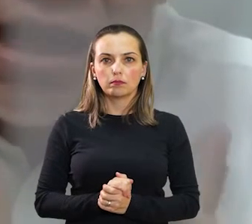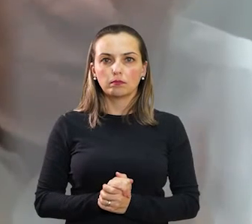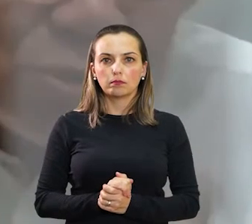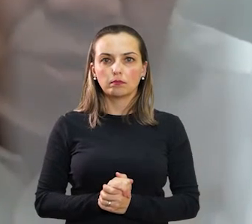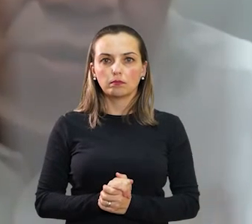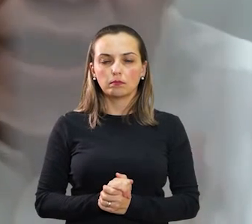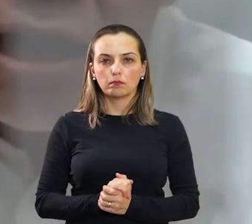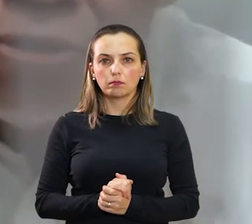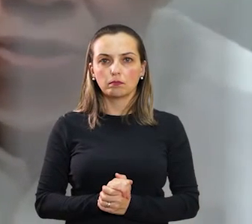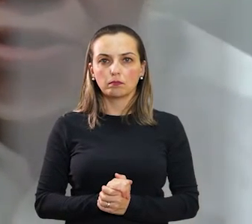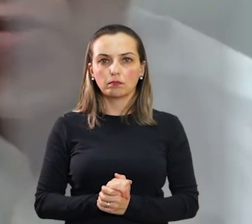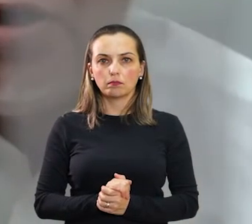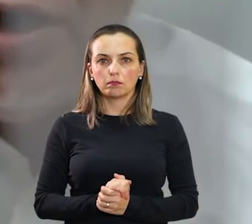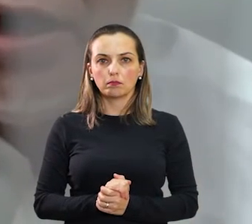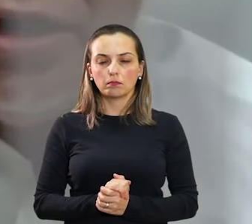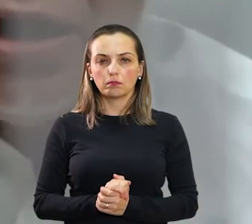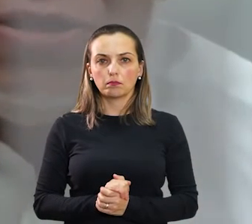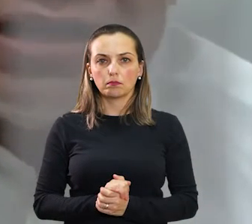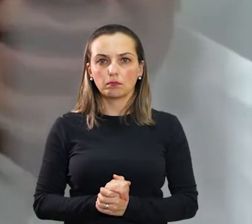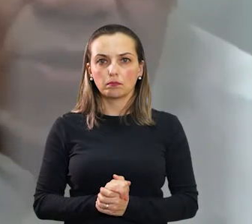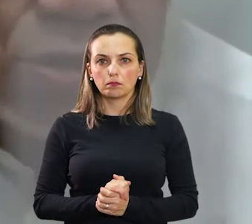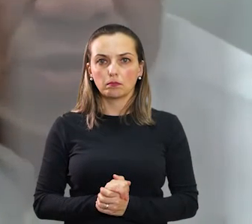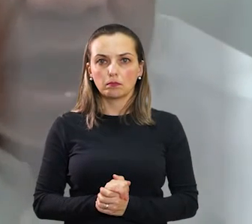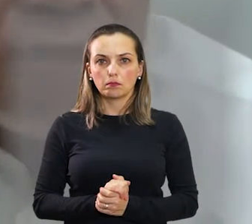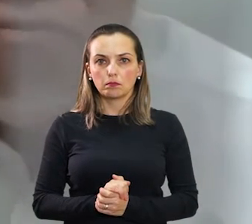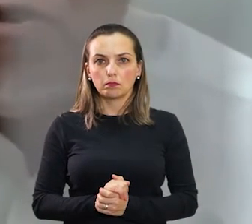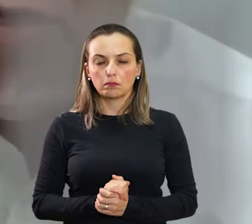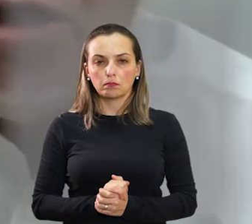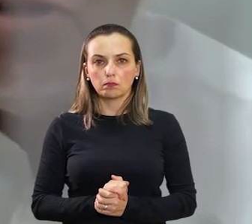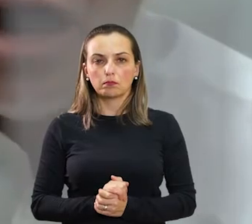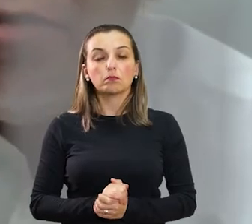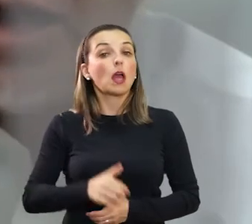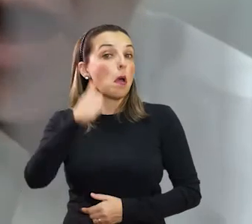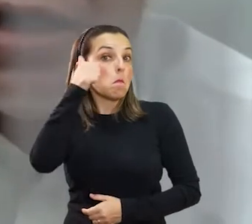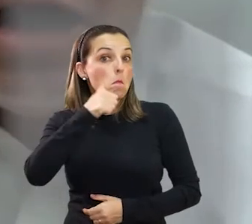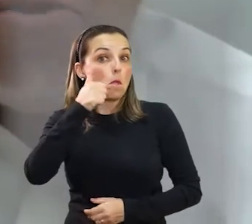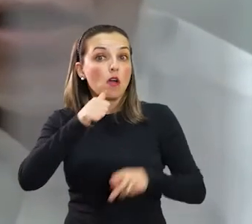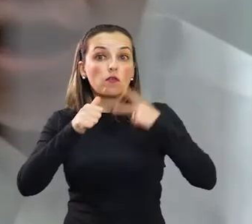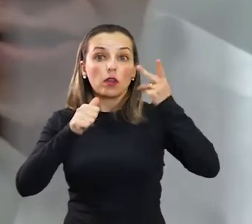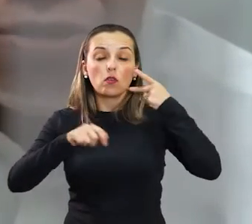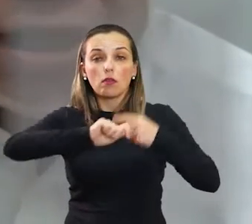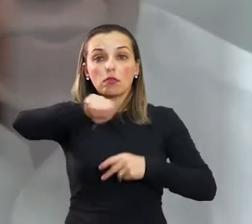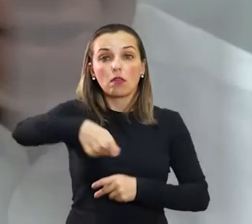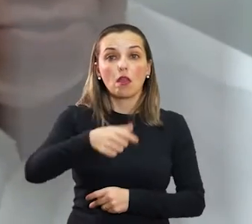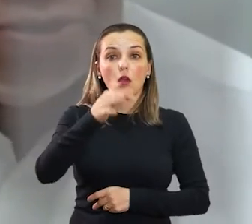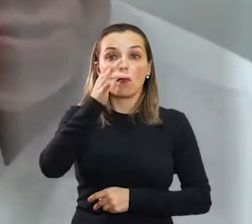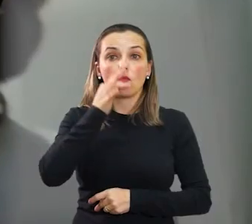de construção e reconstrução, de um tecido social com fundamento na liberdade e a igualdade dos seres humanos. A